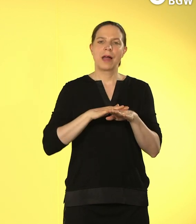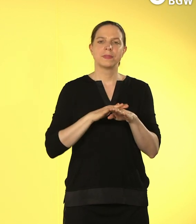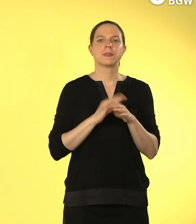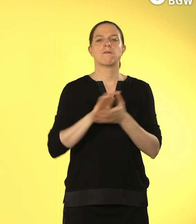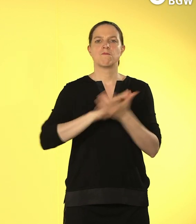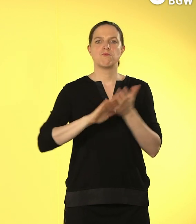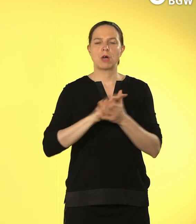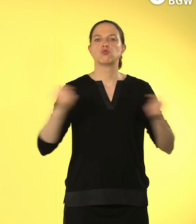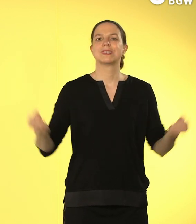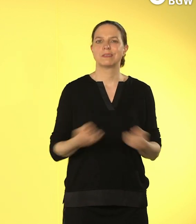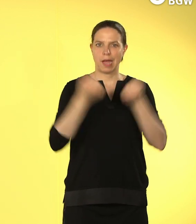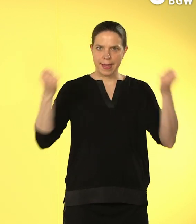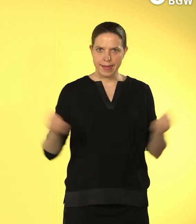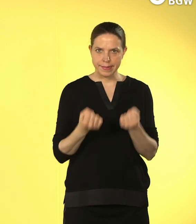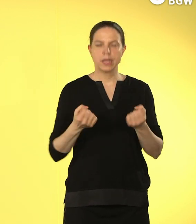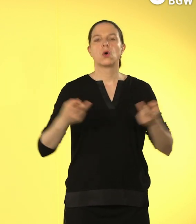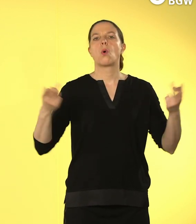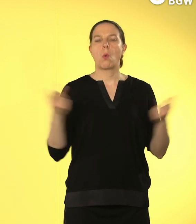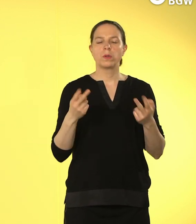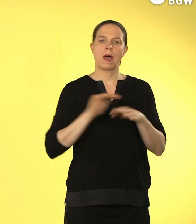oder Händedesinfektionstraining eingeben.